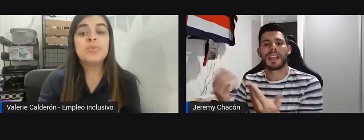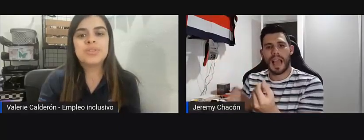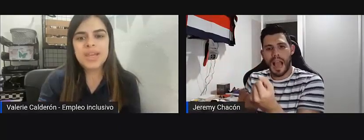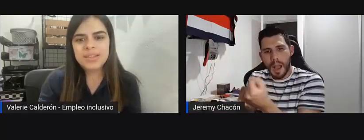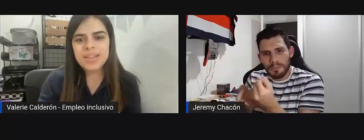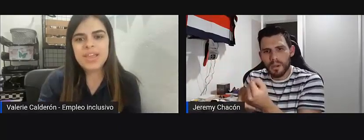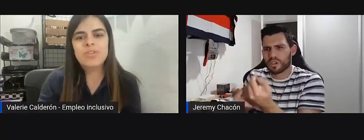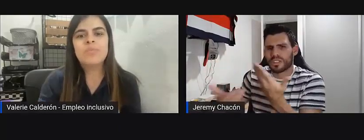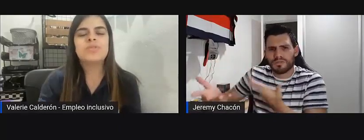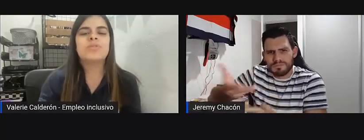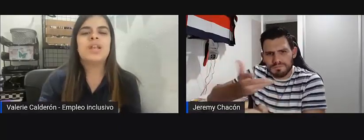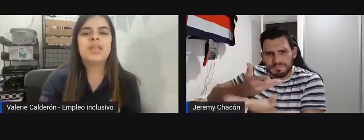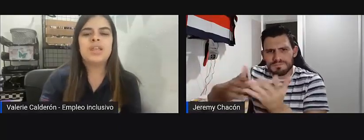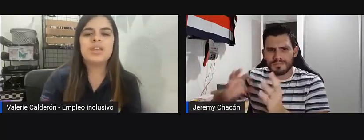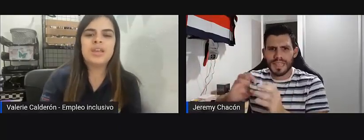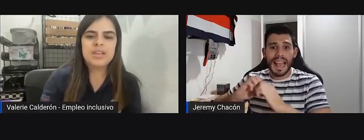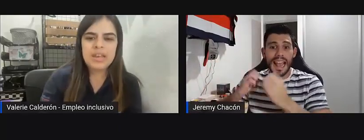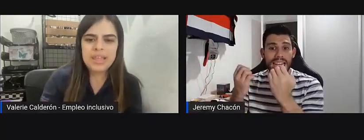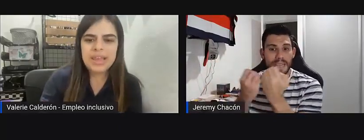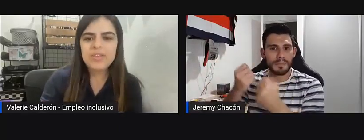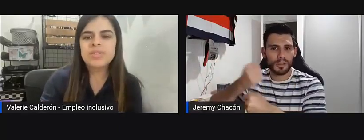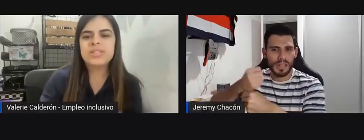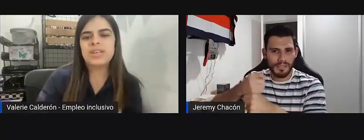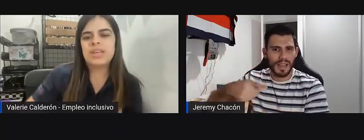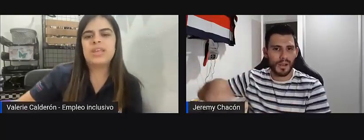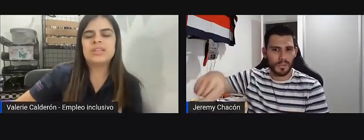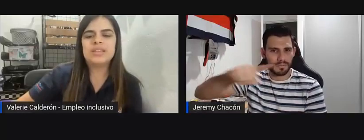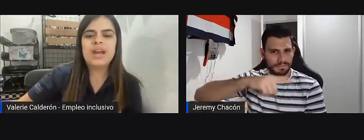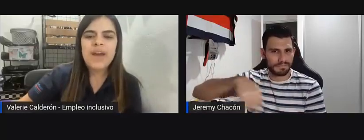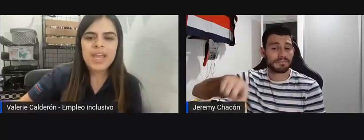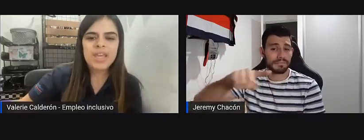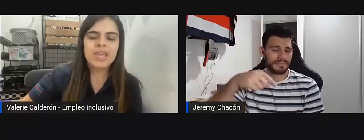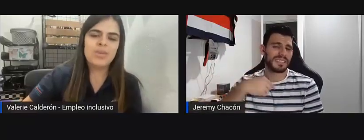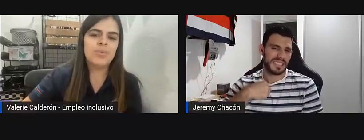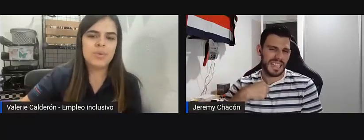es importante que haya una persona líder que liderazgo este y que se trabaje en equipo